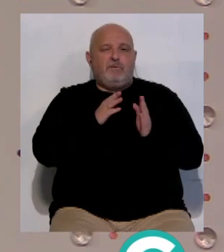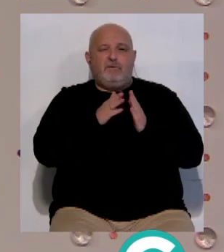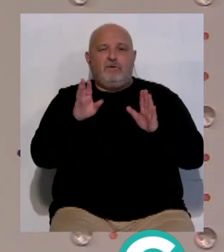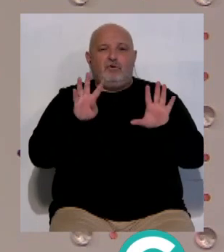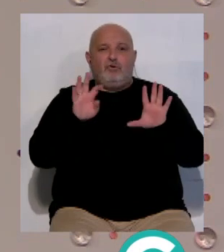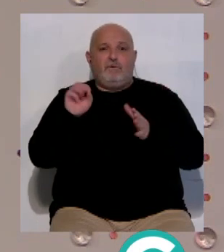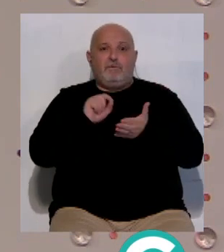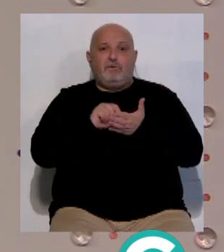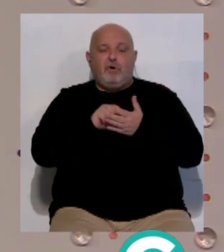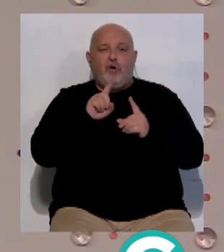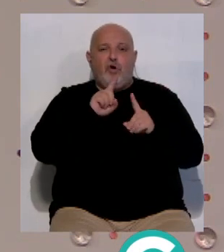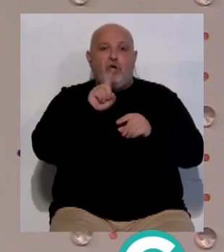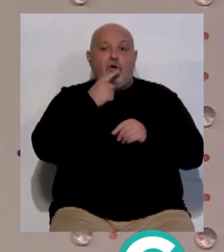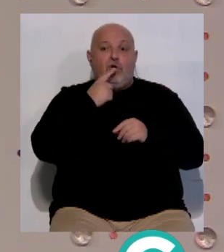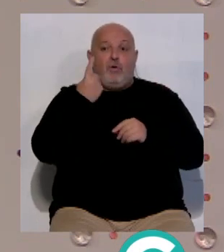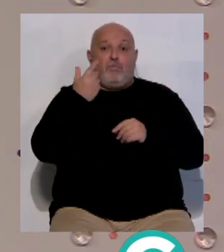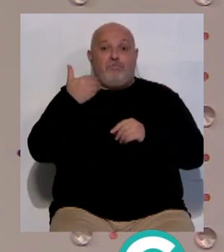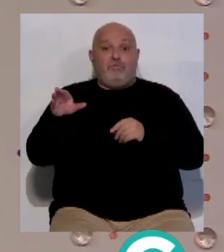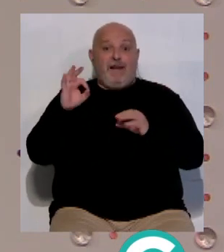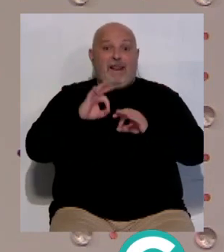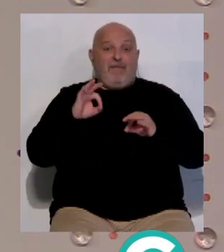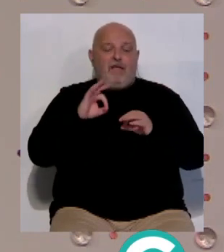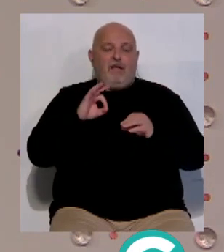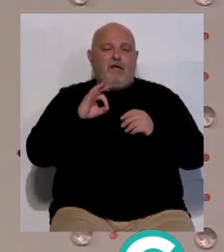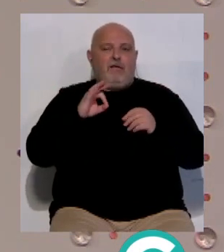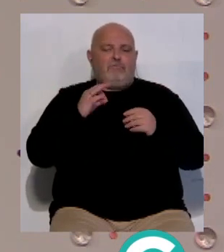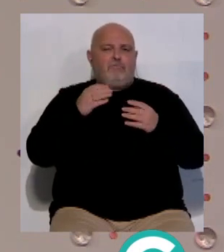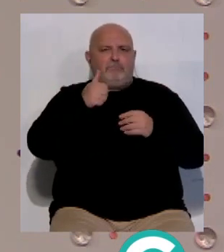minutos 11 contra 11 porque ya también vimos en getafe Cómo solo fue capaz de aguantar los 45